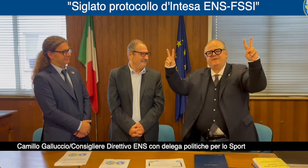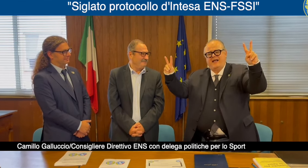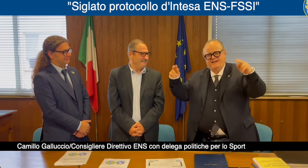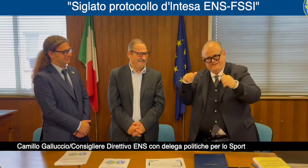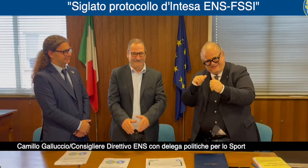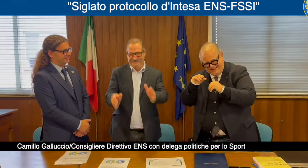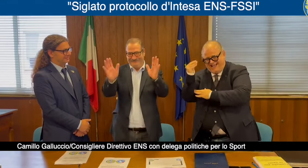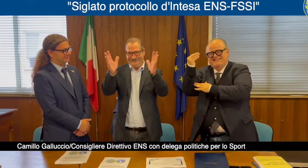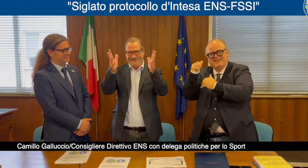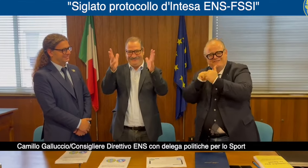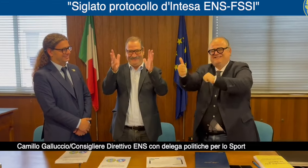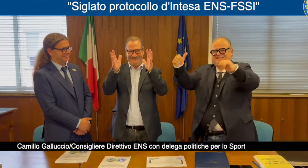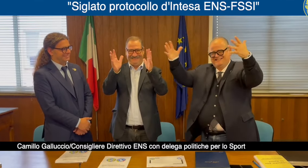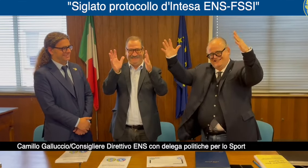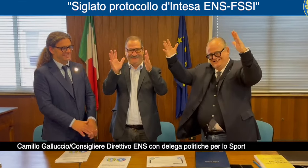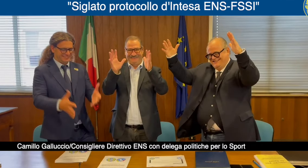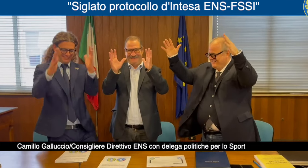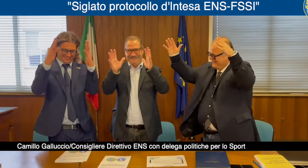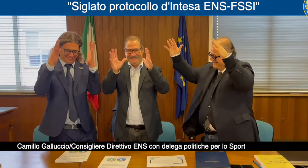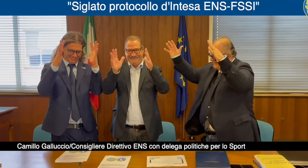Evviva l’ENS e la FSSI!